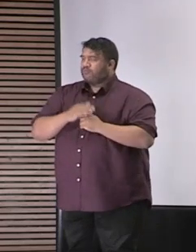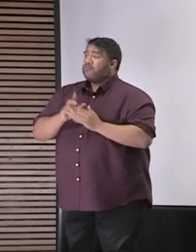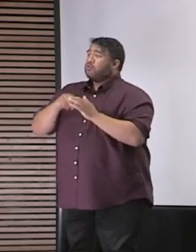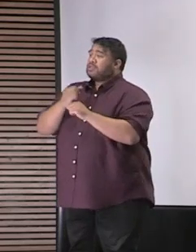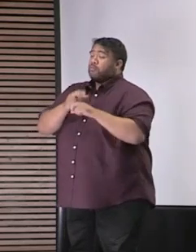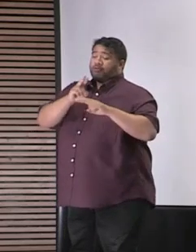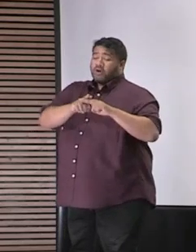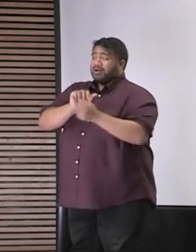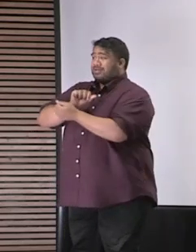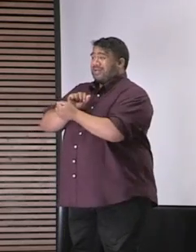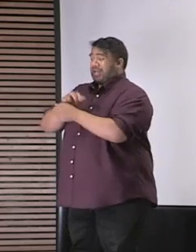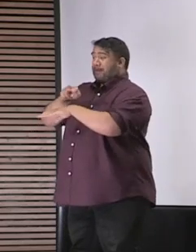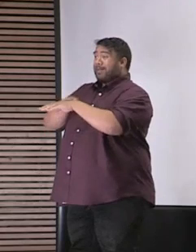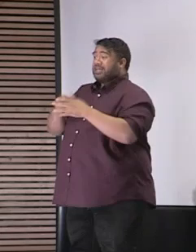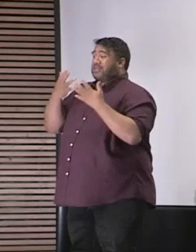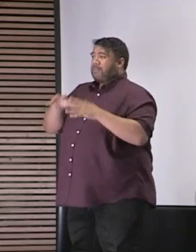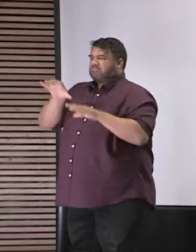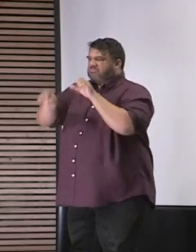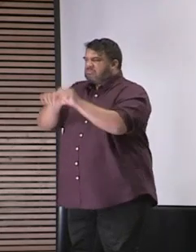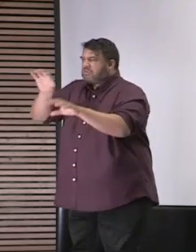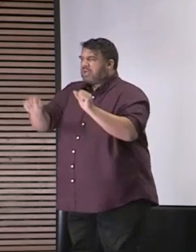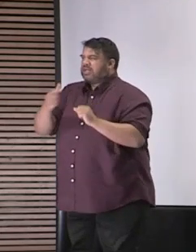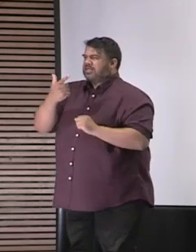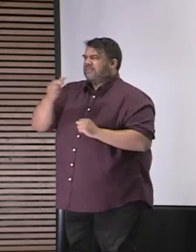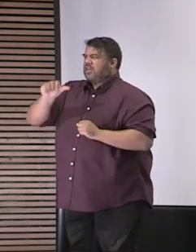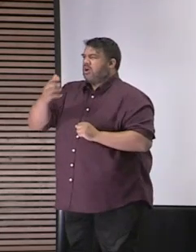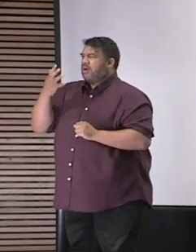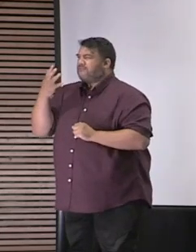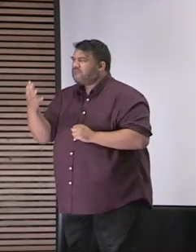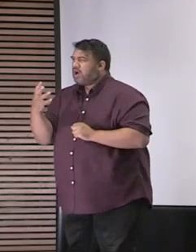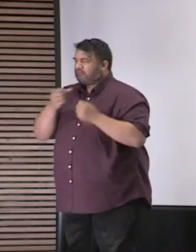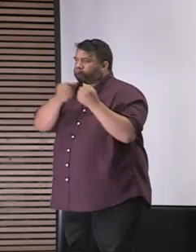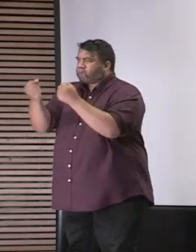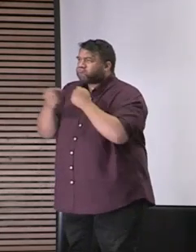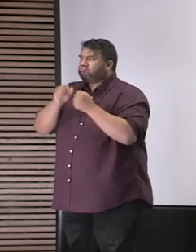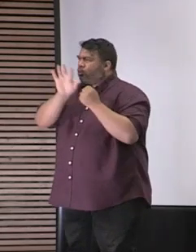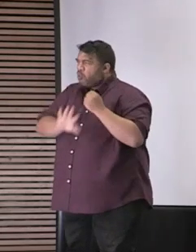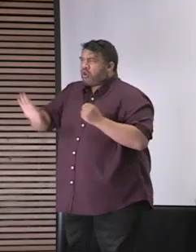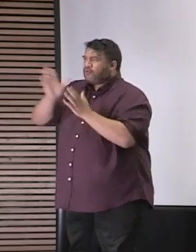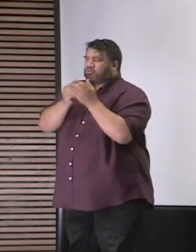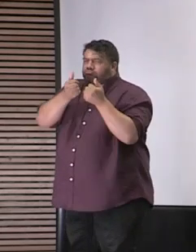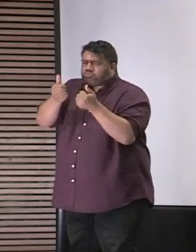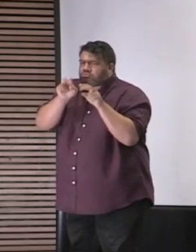anunciaron ayer el Dr. Bloomfield y la policía, se emitió un nuevo aviso de la Ley de Salud para confirmar la orientación sobre las normas vigentes durante el nivel de alerta 4 y garantizar el éxito del bloqueo y ayudar a sacar al